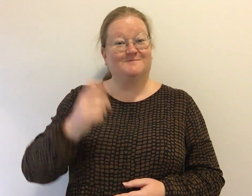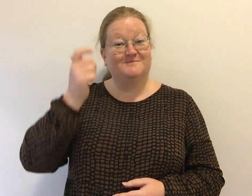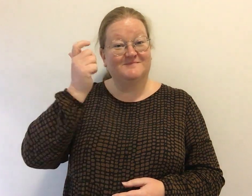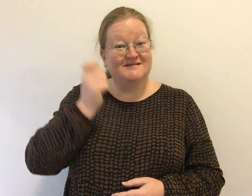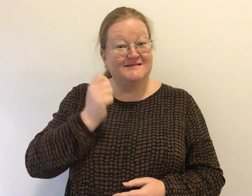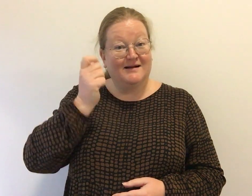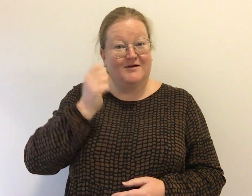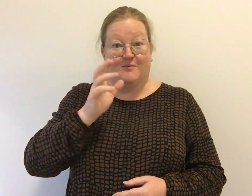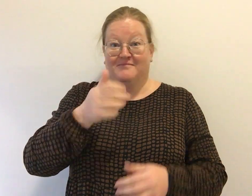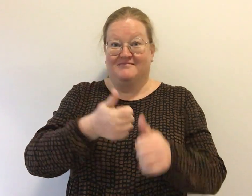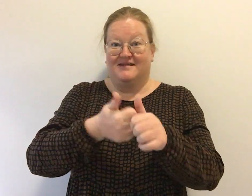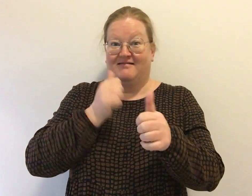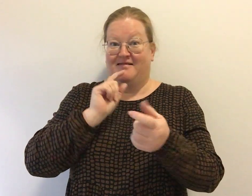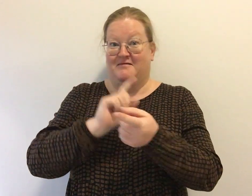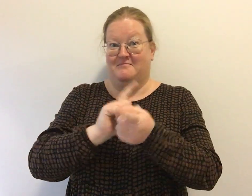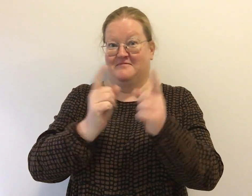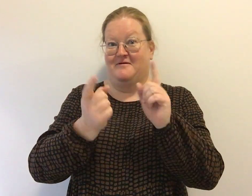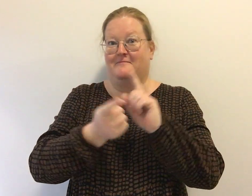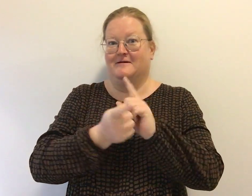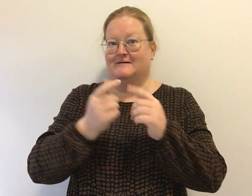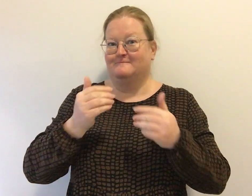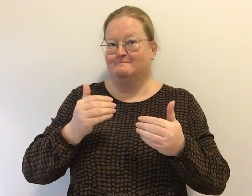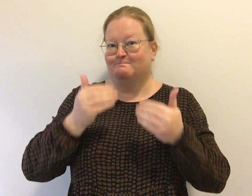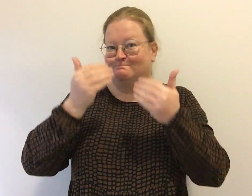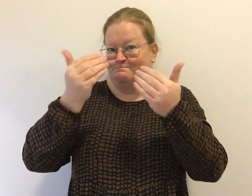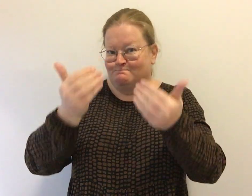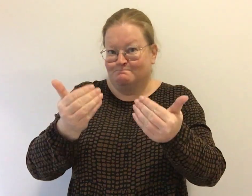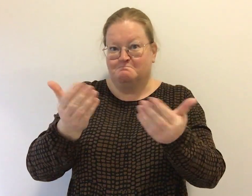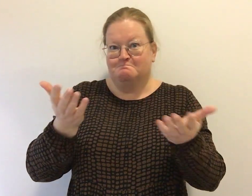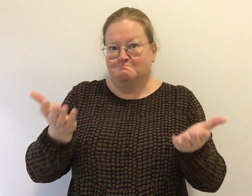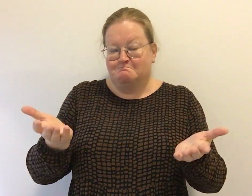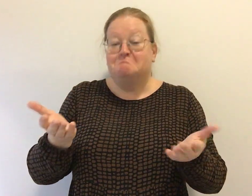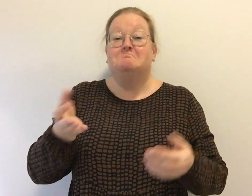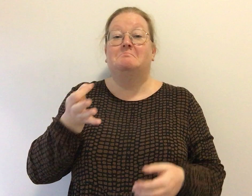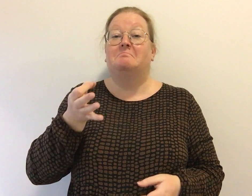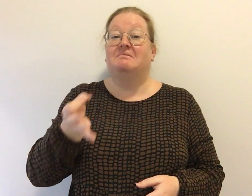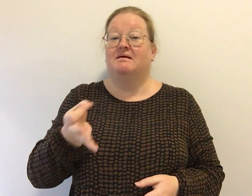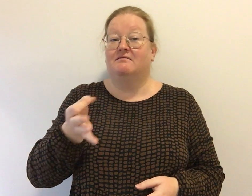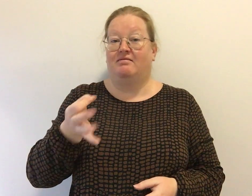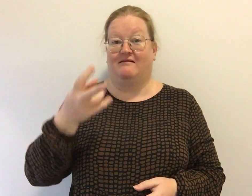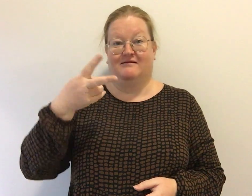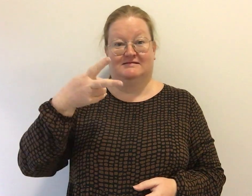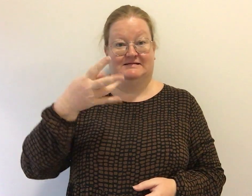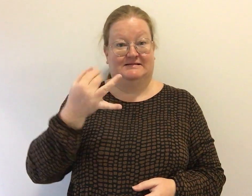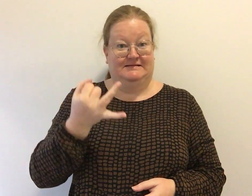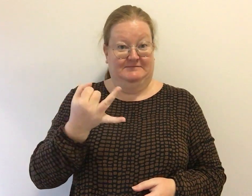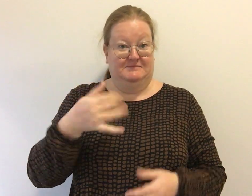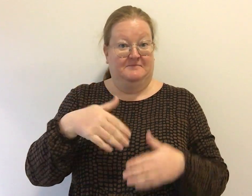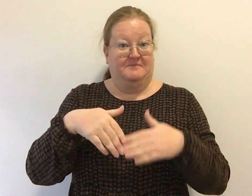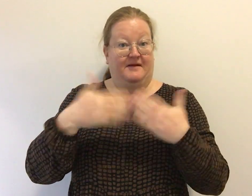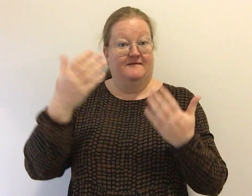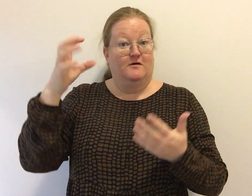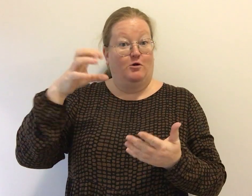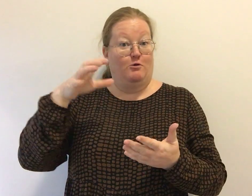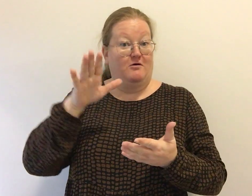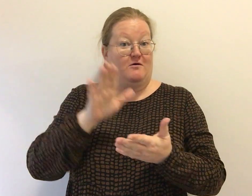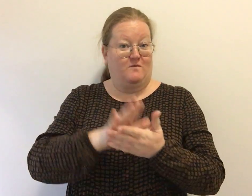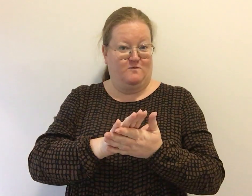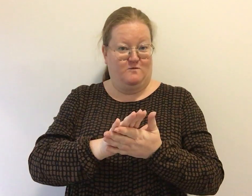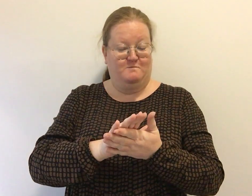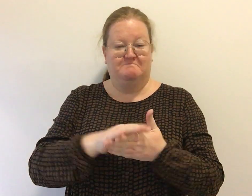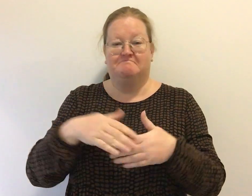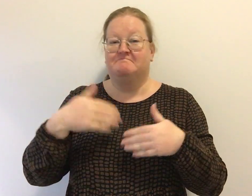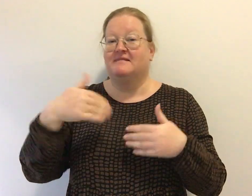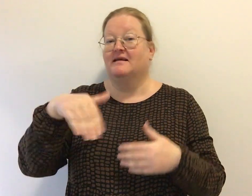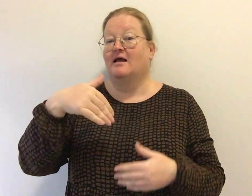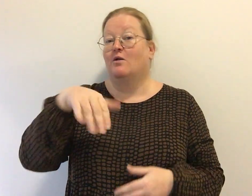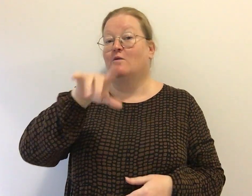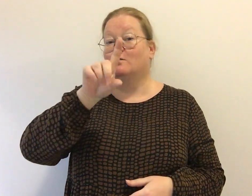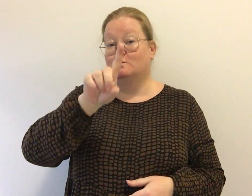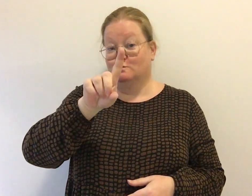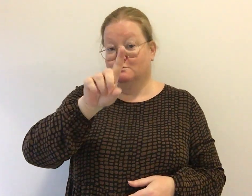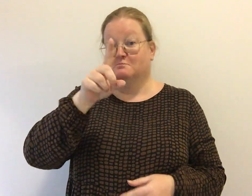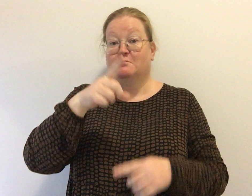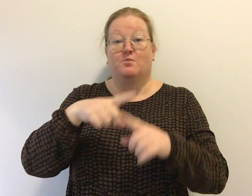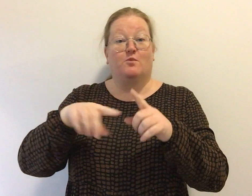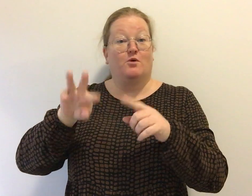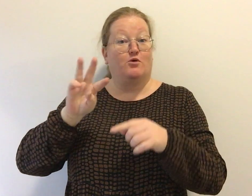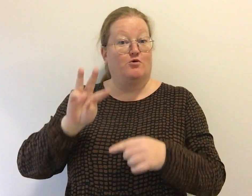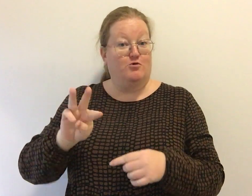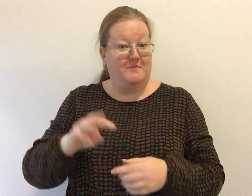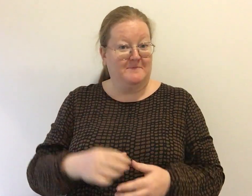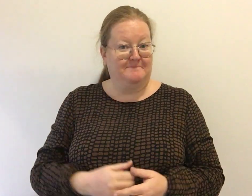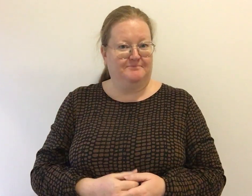Seniorien seuraava etätapaaminen järjestetään pe 27. lokakuuta klo 13.00-14.30.